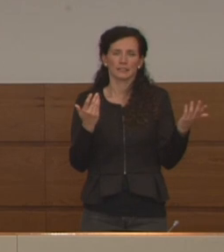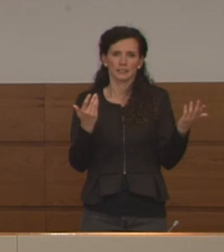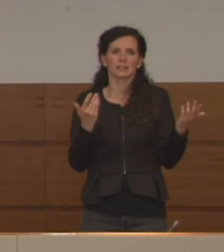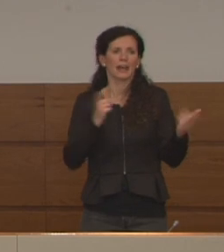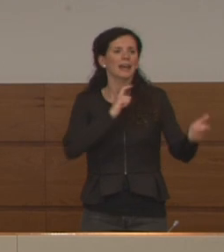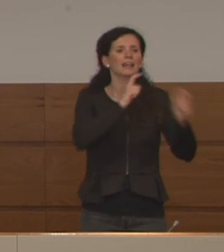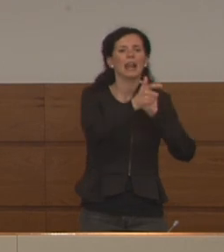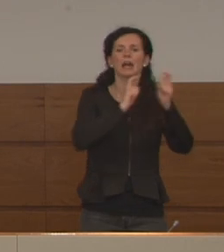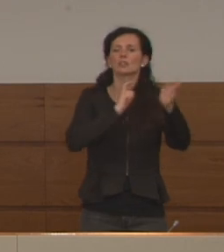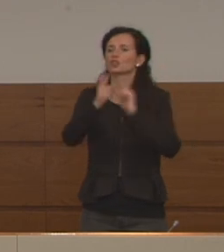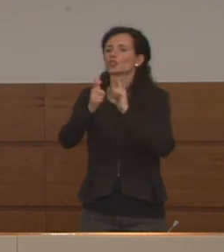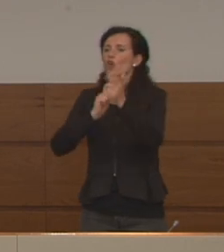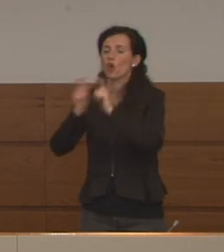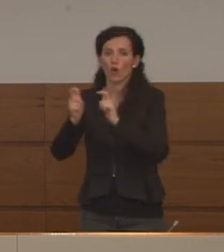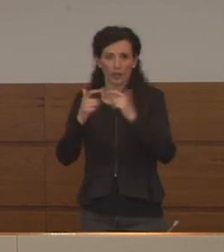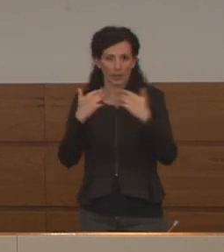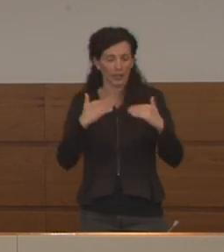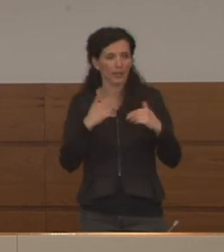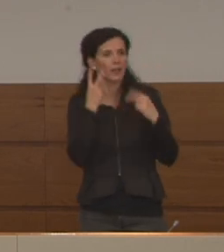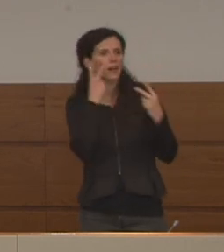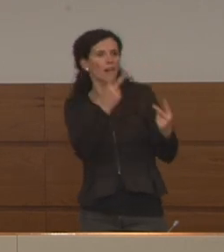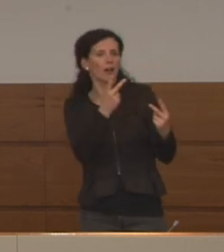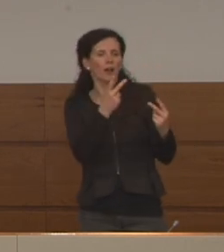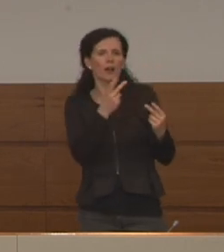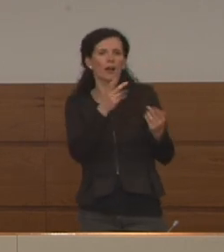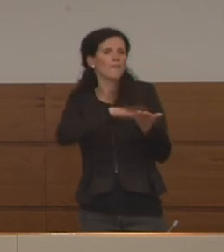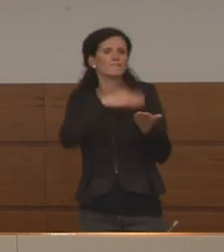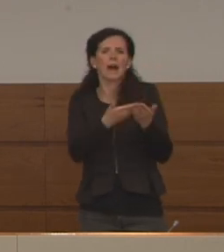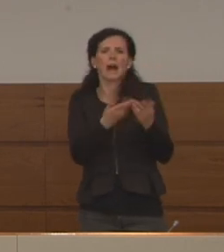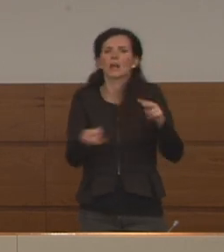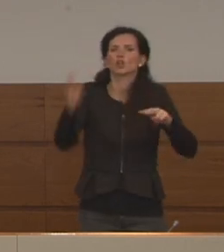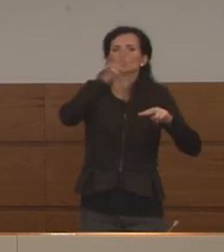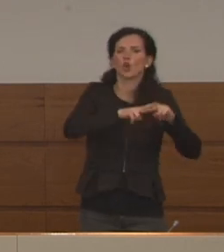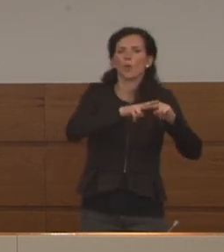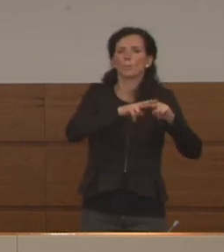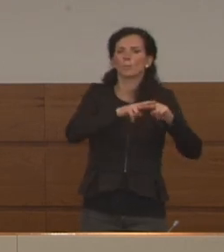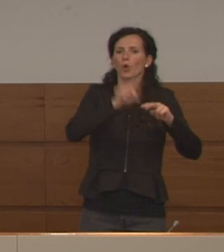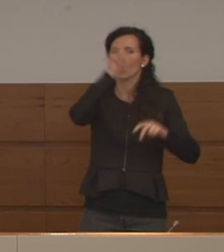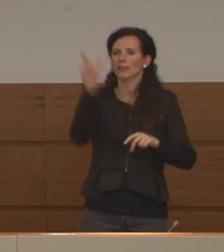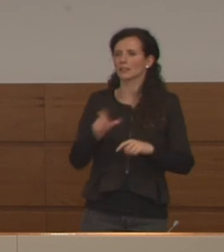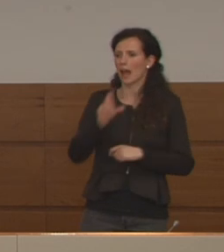vengono quantificate sono il doppio di altre Regioni italiane.